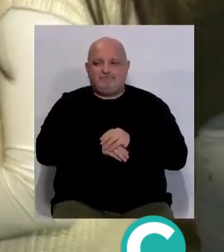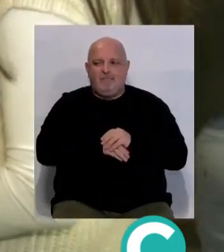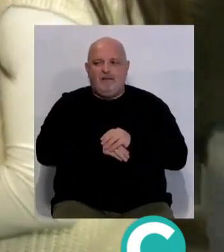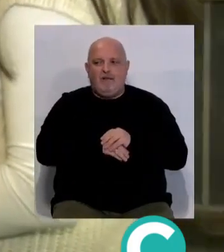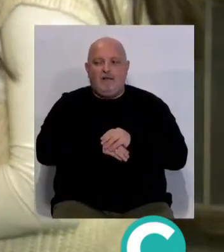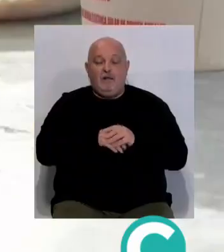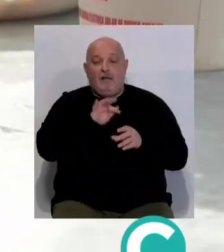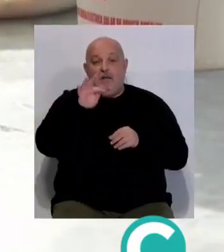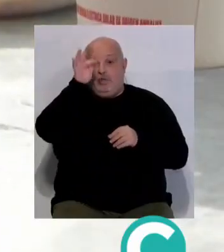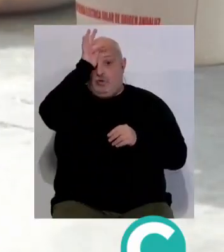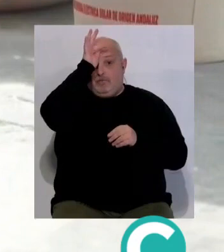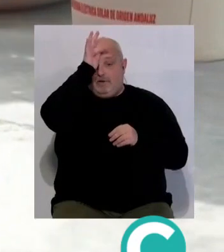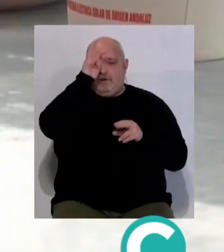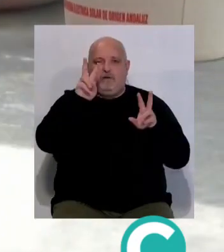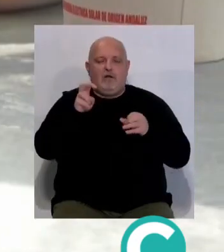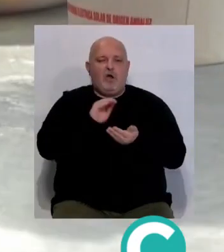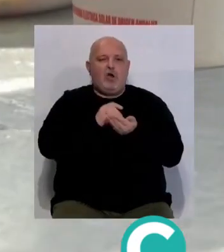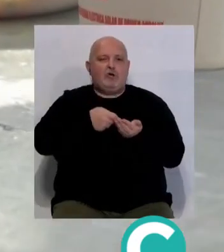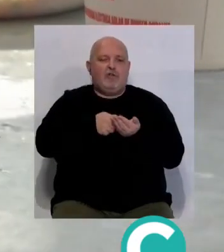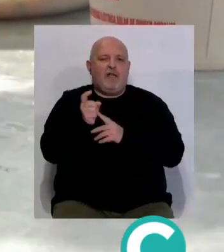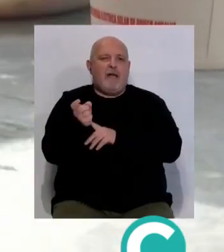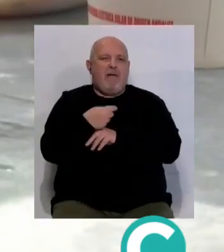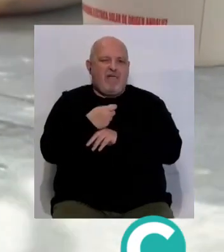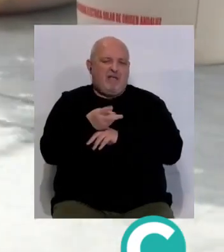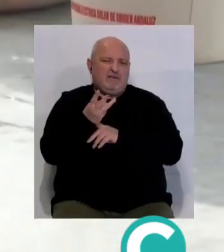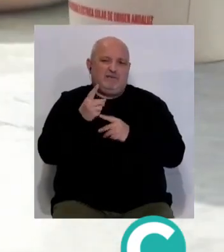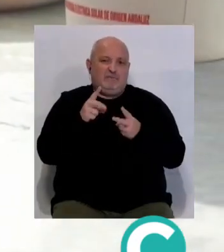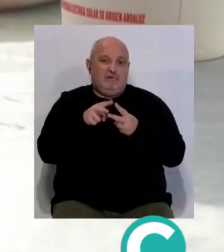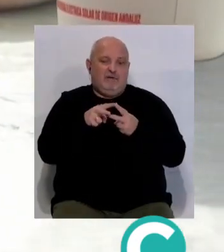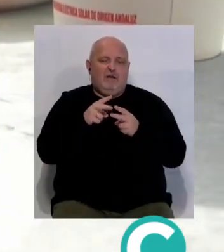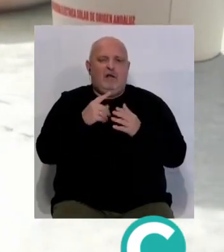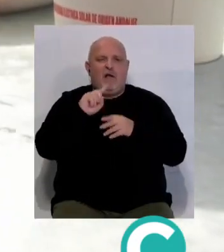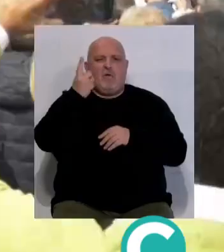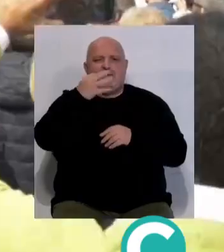Ya el domingo se celebraba la asonada y la gambada dos actos que comenzaban a la 1 de la tarde en la